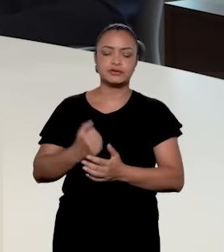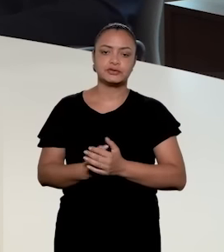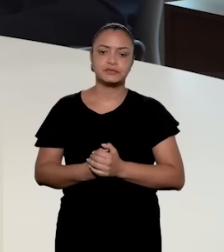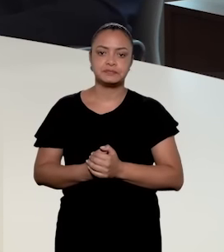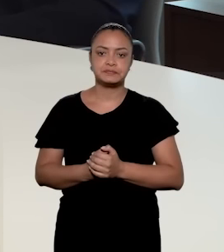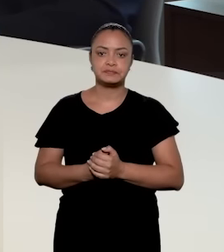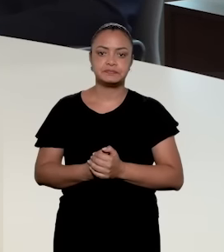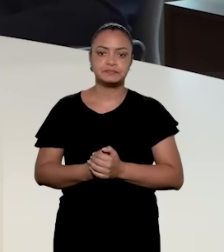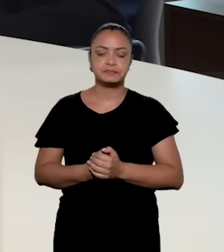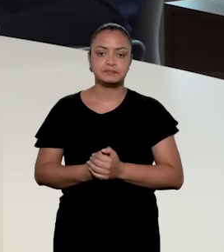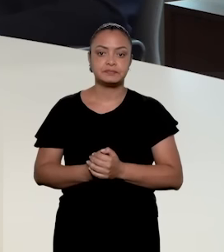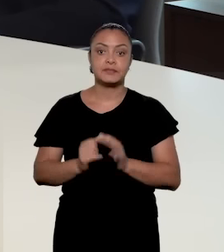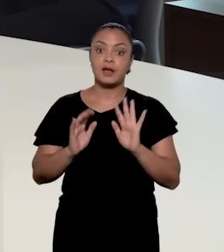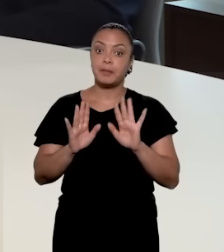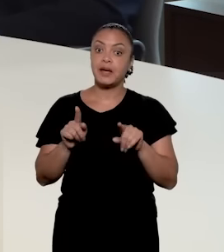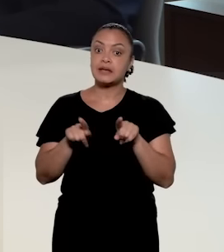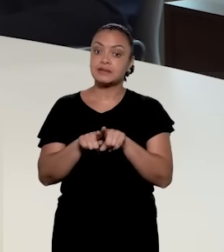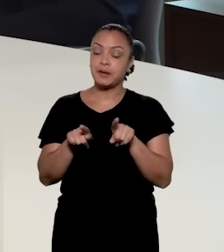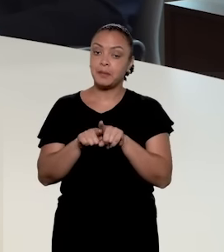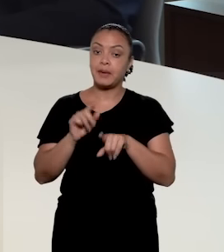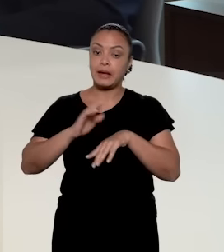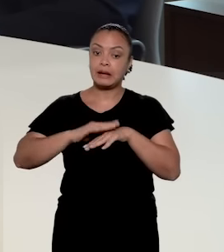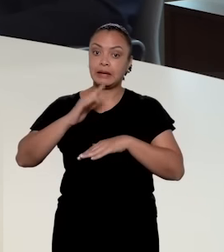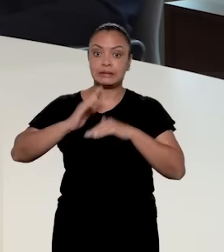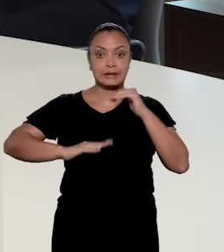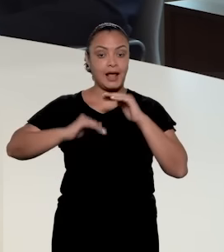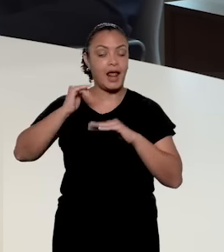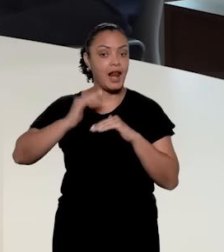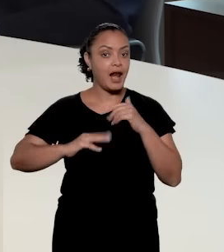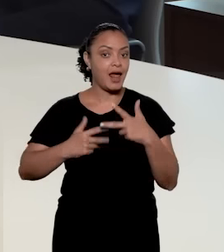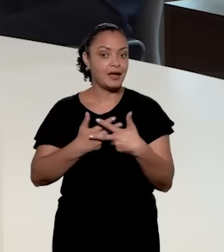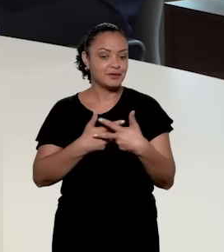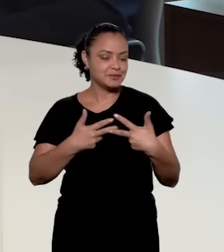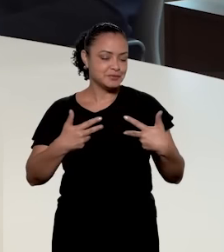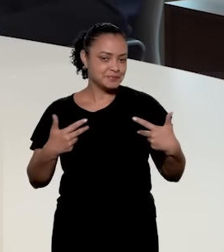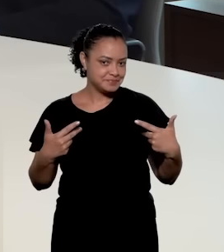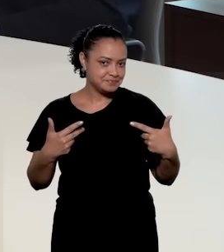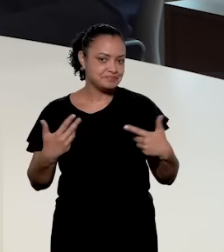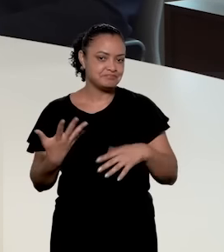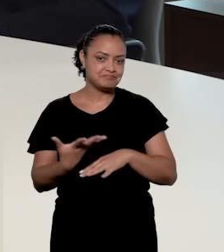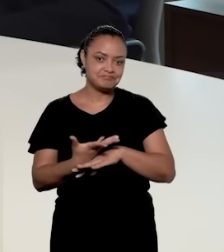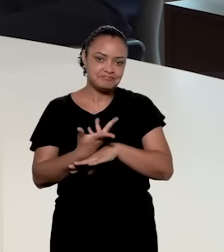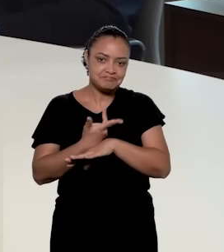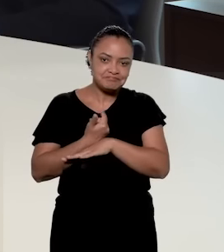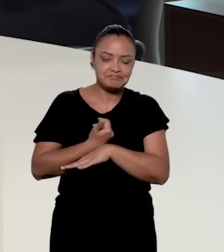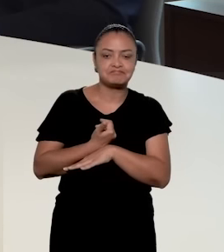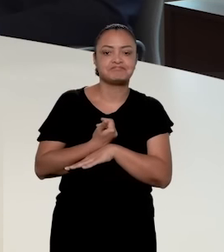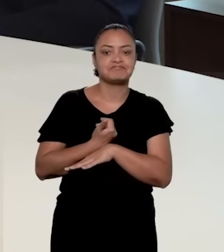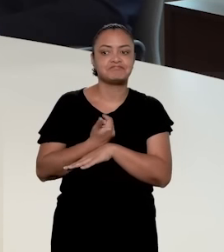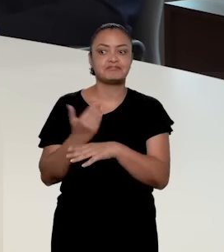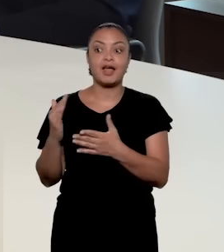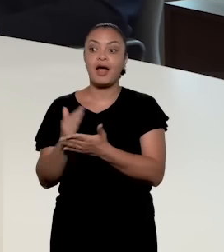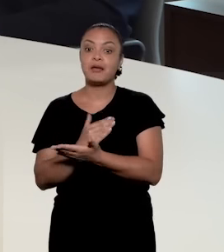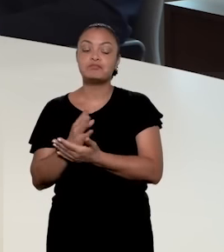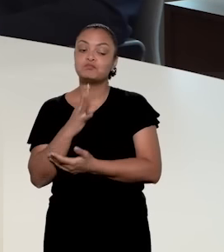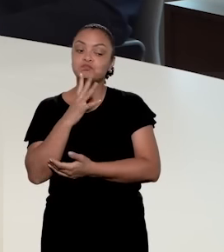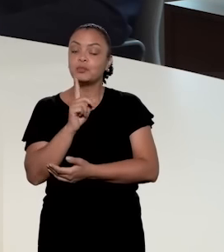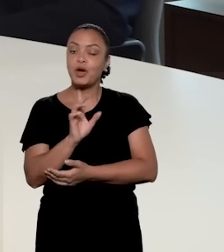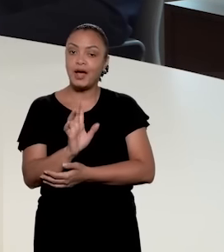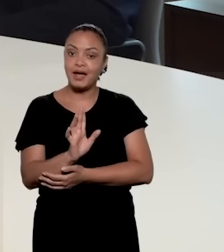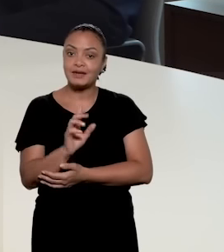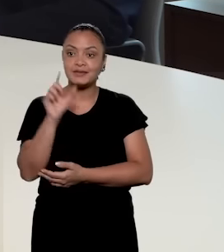teve um papel importantíssimo. Mas, o senhor tem também alguns talentos que às vezes não são tão